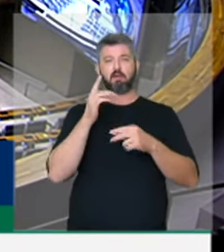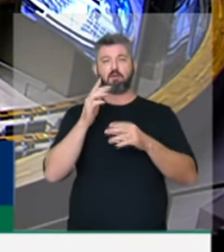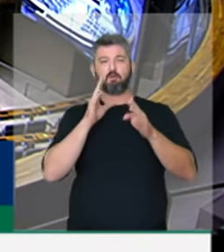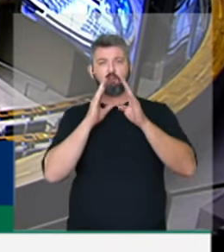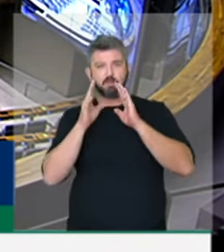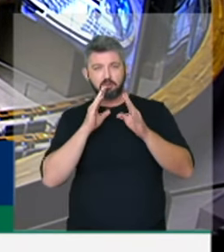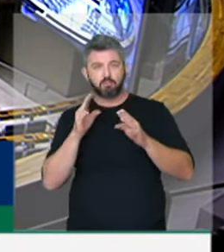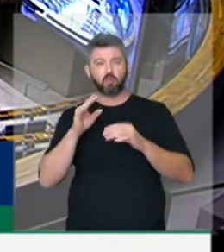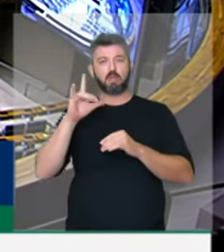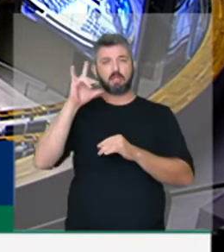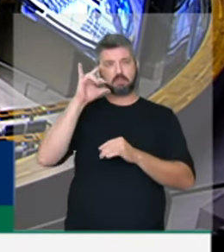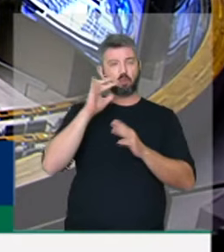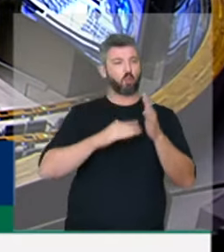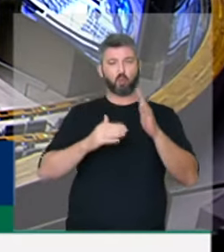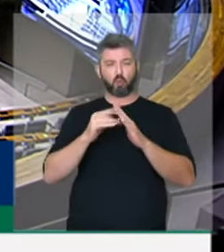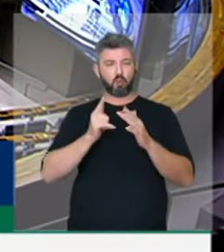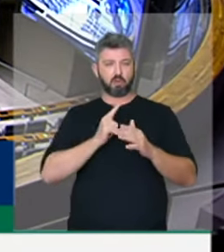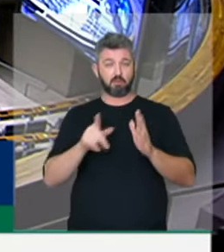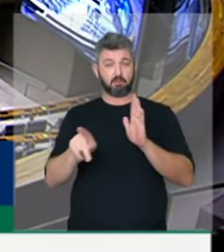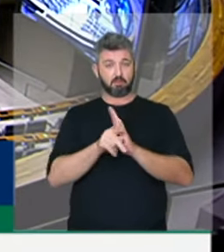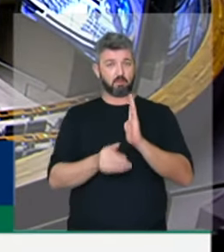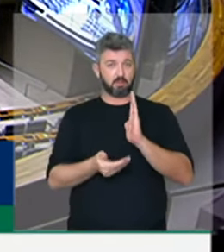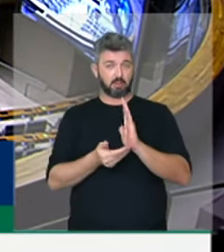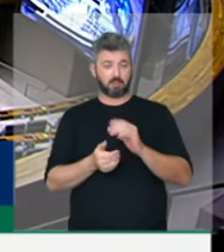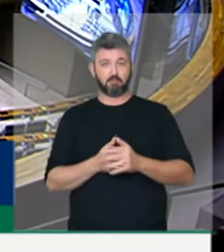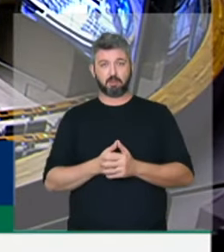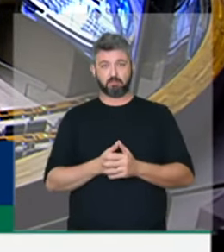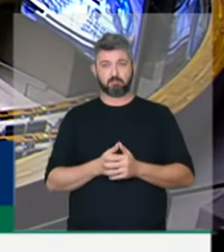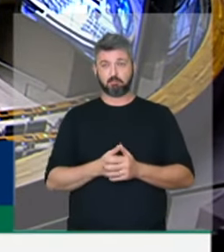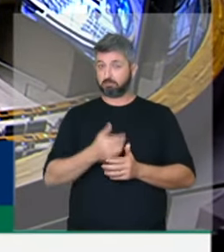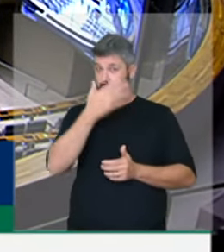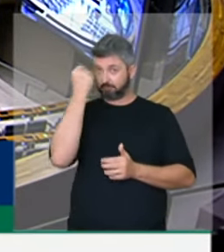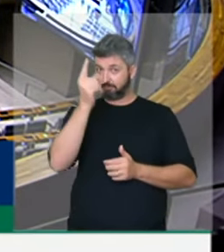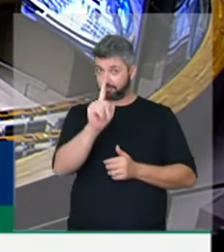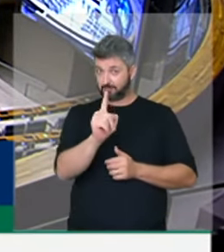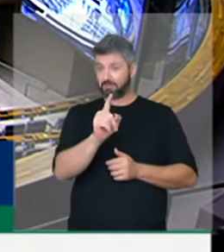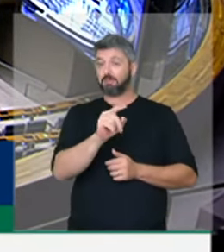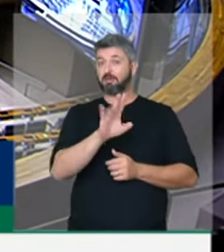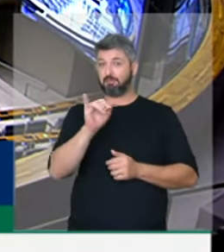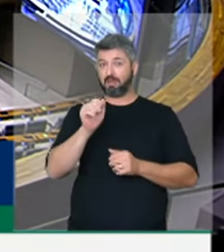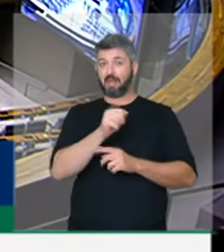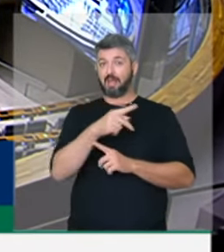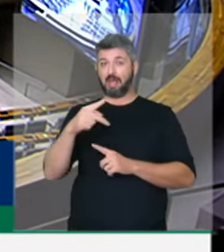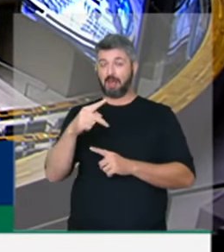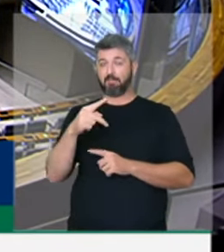APLICATIVO CÂMARA AO VIVO, VOCÊ QUE QUER TER TODAS AS INFORMAÇÕES EM TEMPO REAL SOBRE O QUE ACONTECE AQUI NA